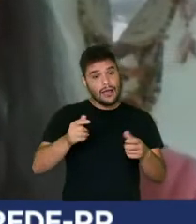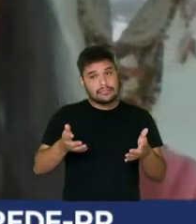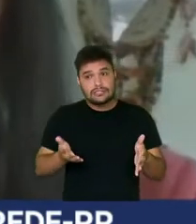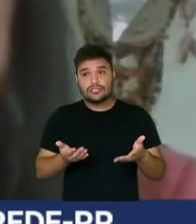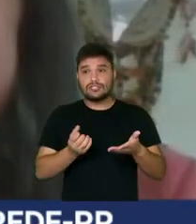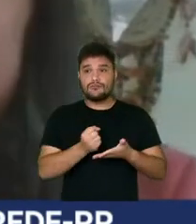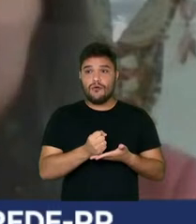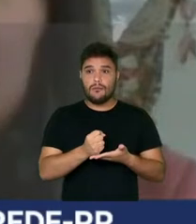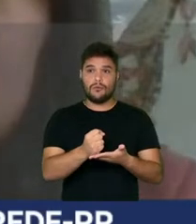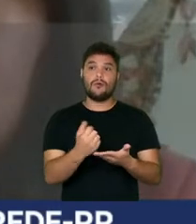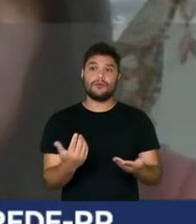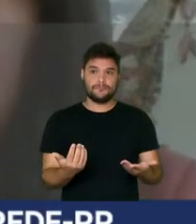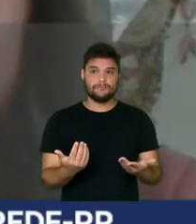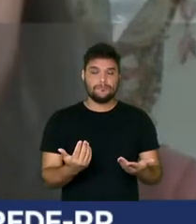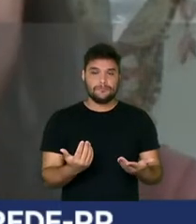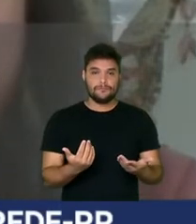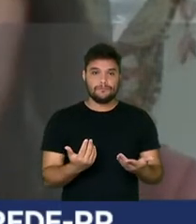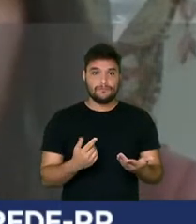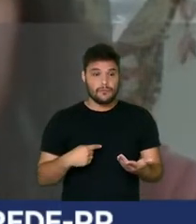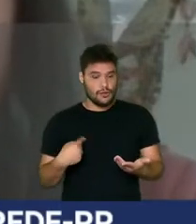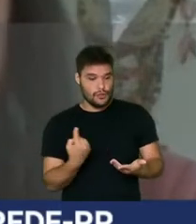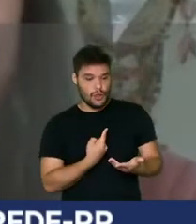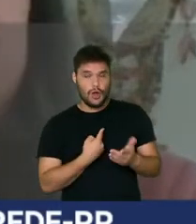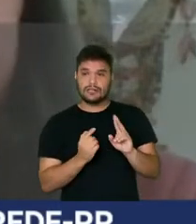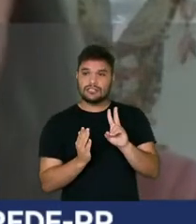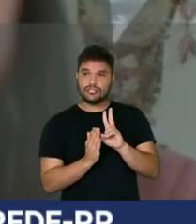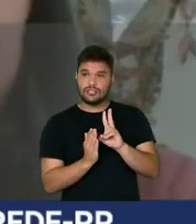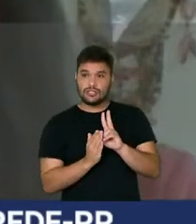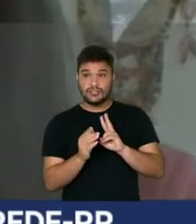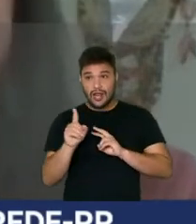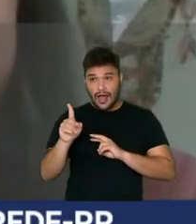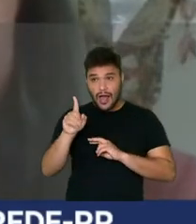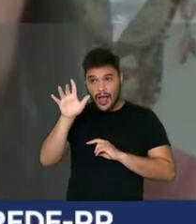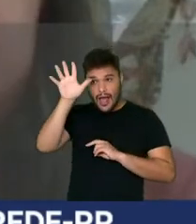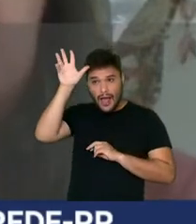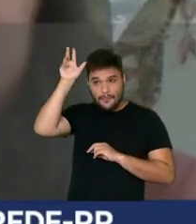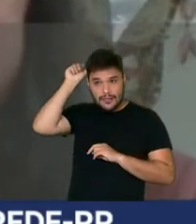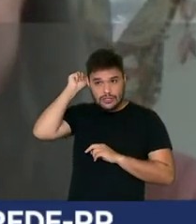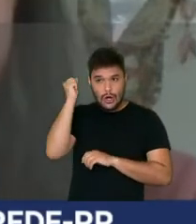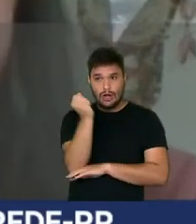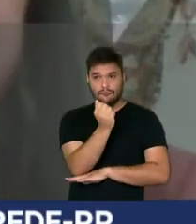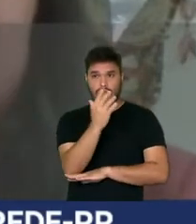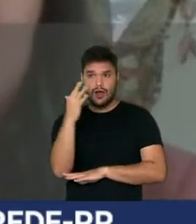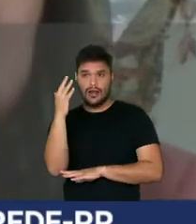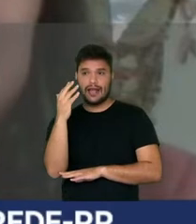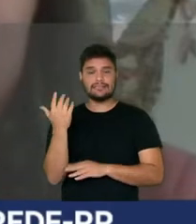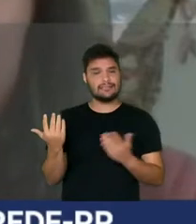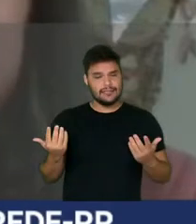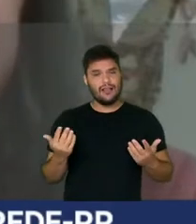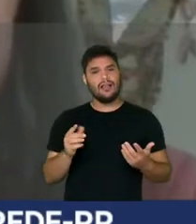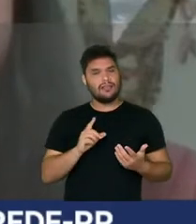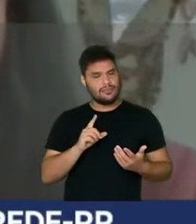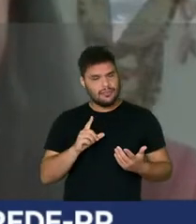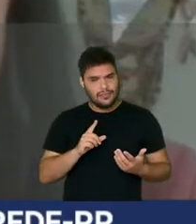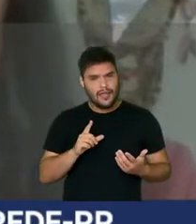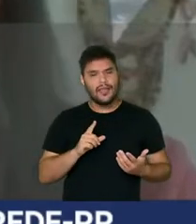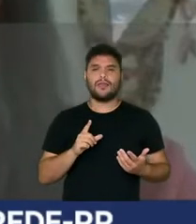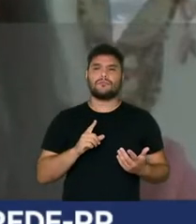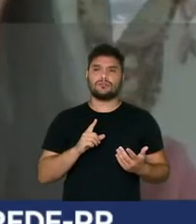MUITOS PRINCÍPIOS FUNDAMENTAIS, O INCENTIVO E NÓS INDÍGENA, NA AMAZÔNIA,